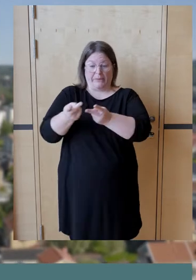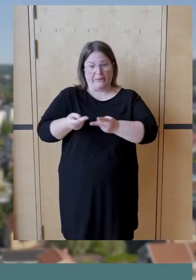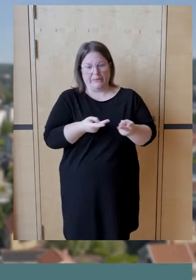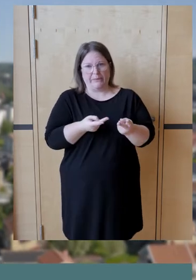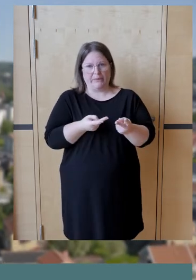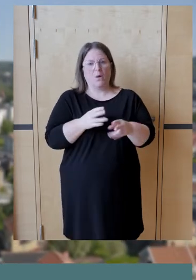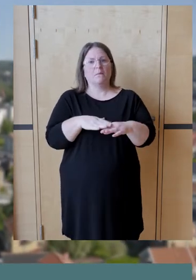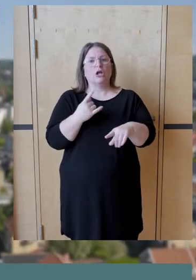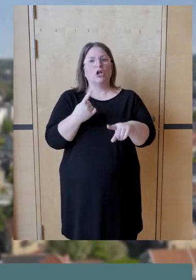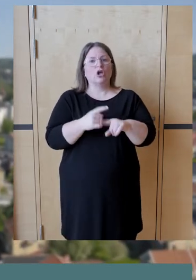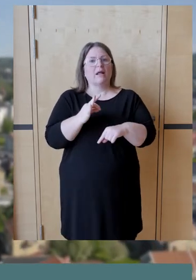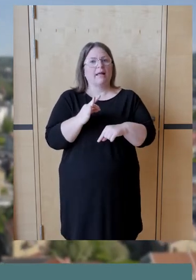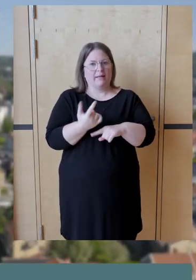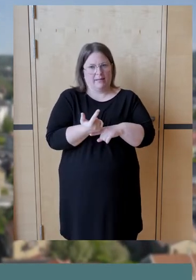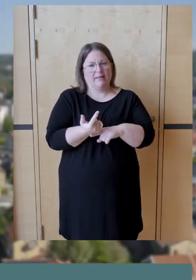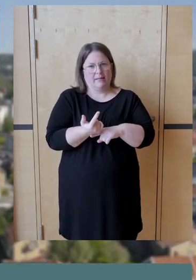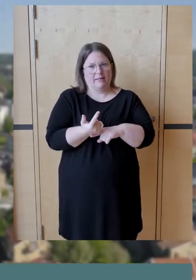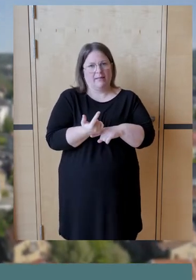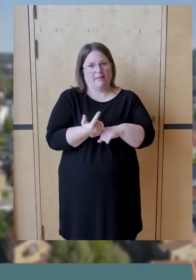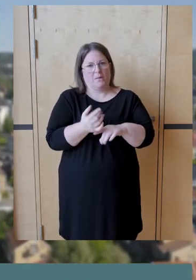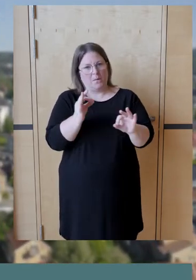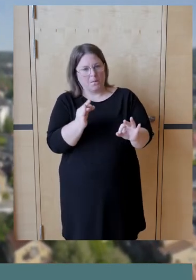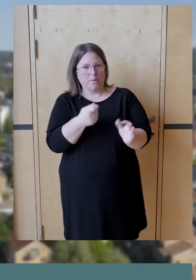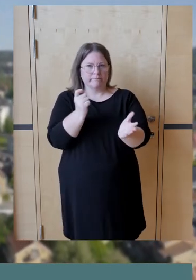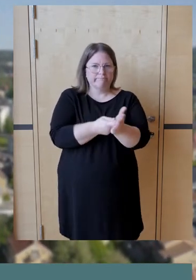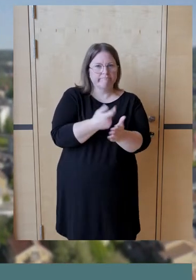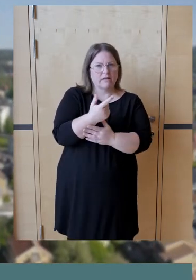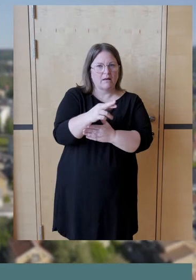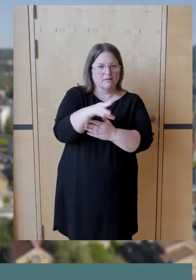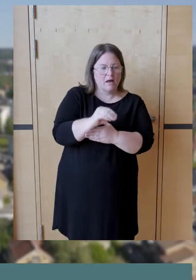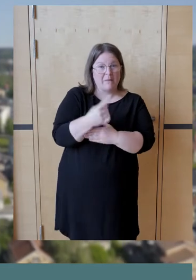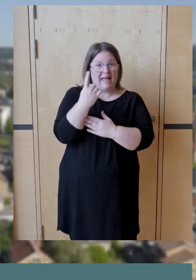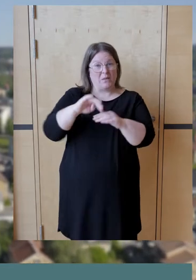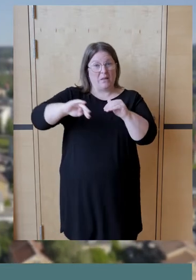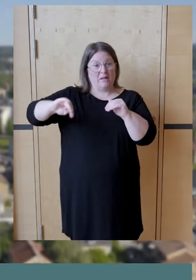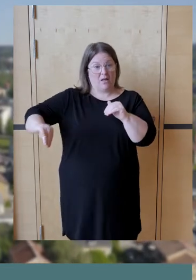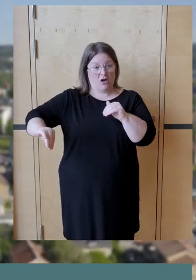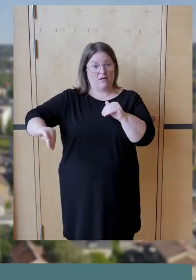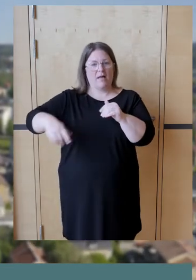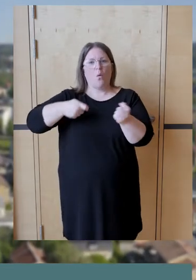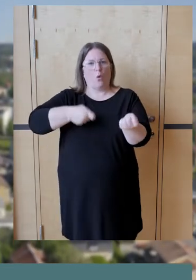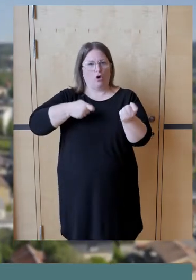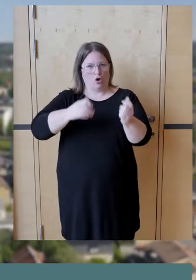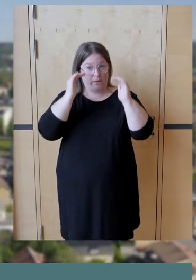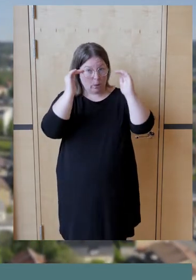Dessutom taxen hockeybussarna då också Naturligtvis